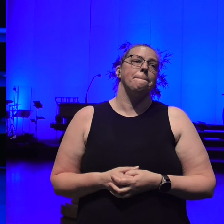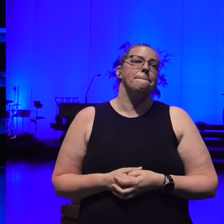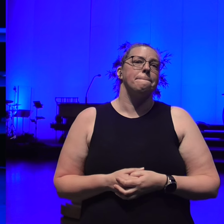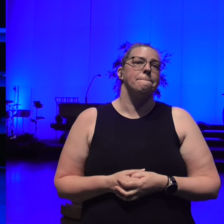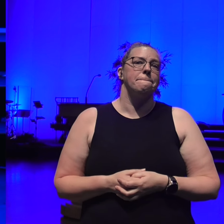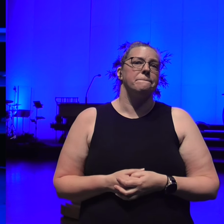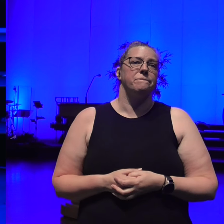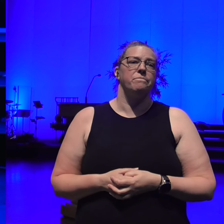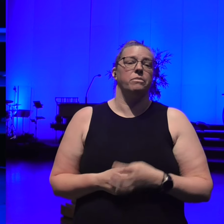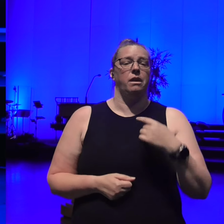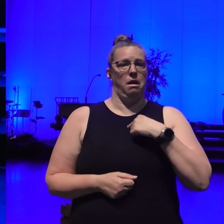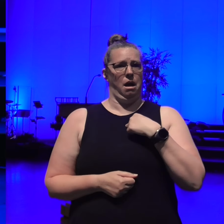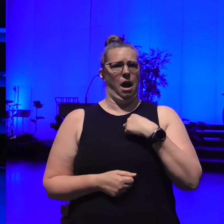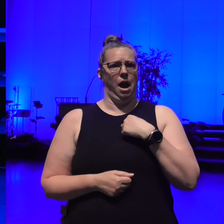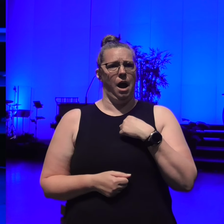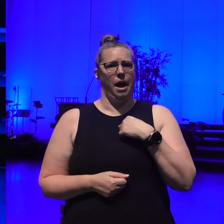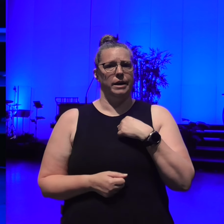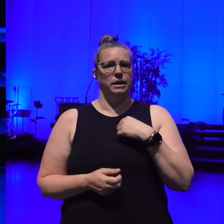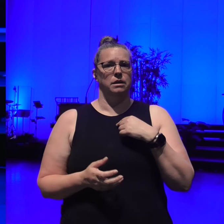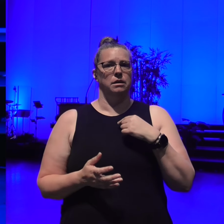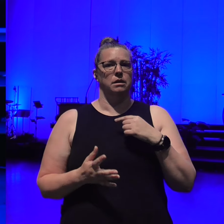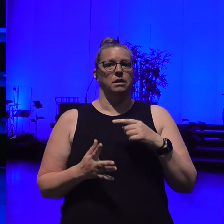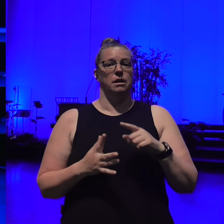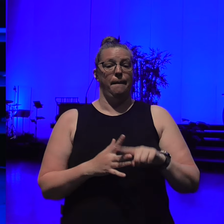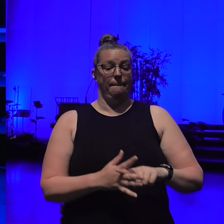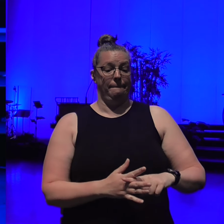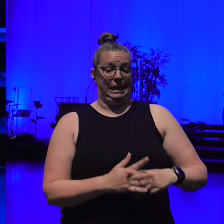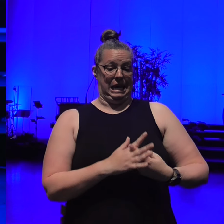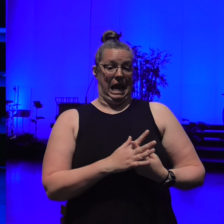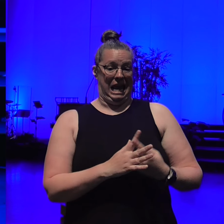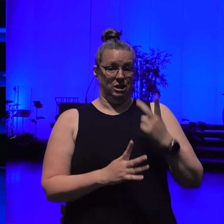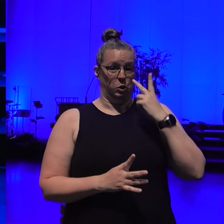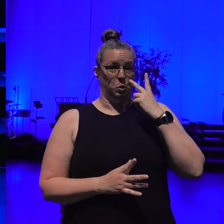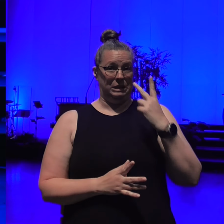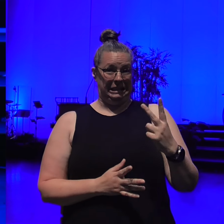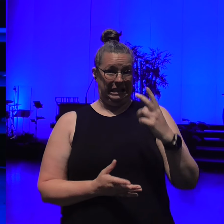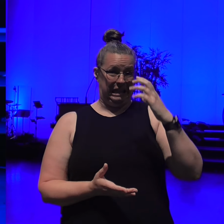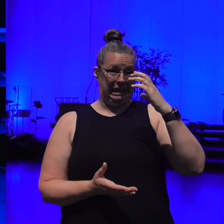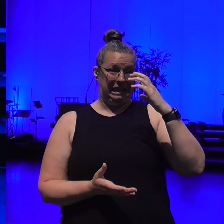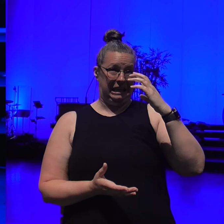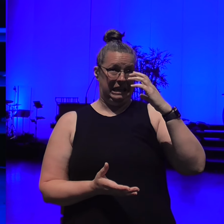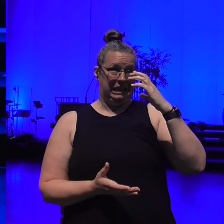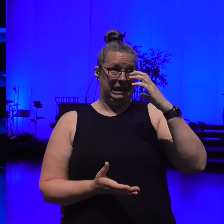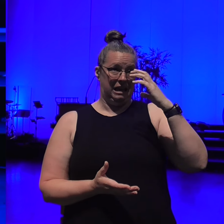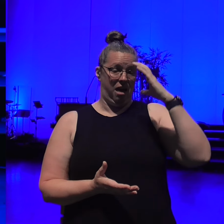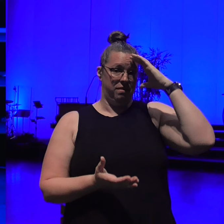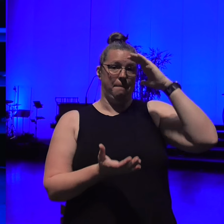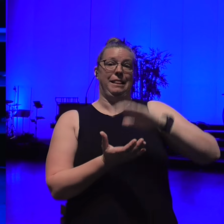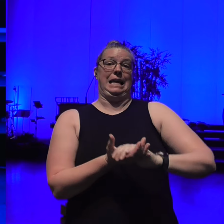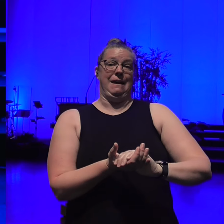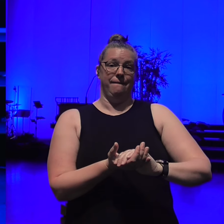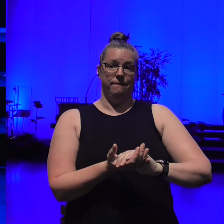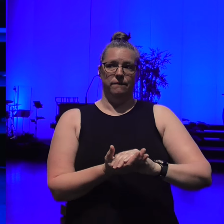y estaba empezando, ya ves, a perder la creencia de que eran capaces de mejorar. Y entonces